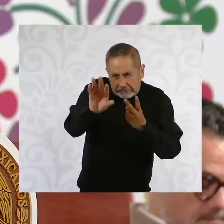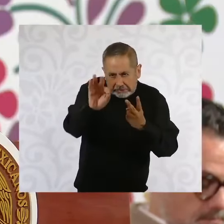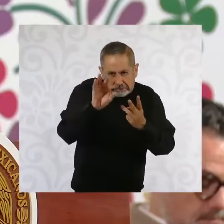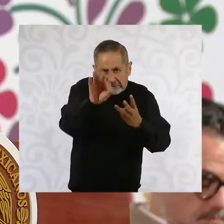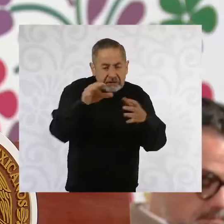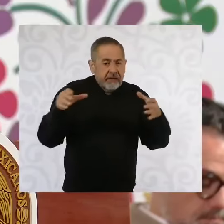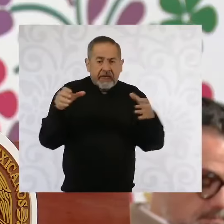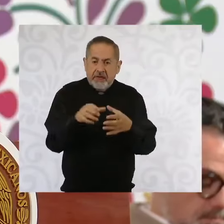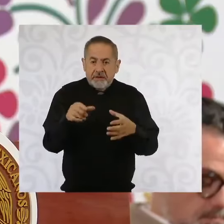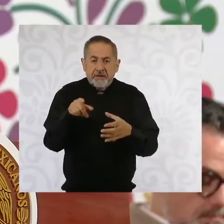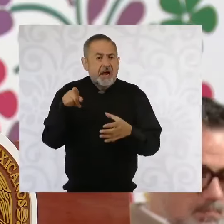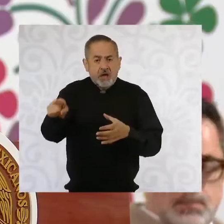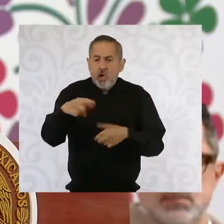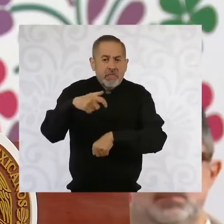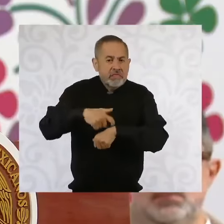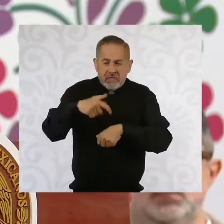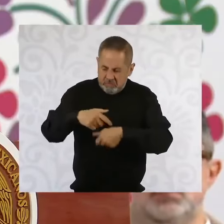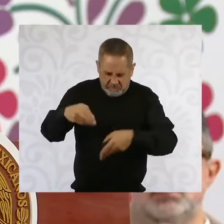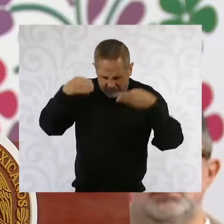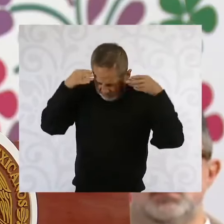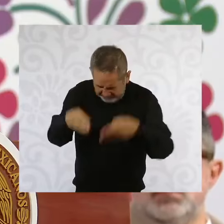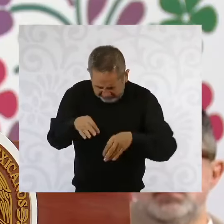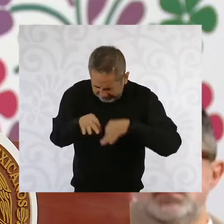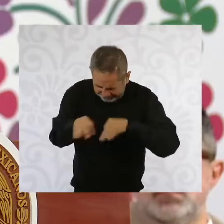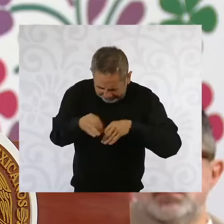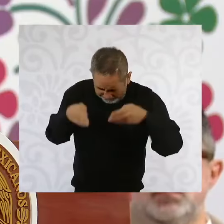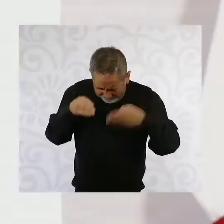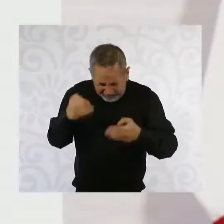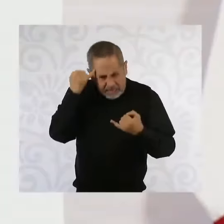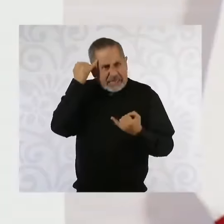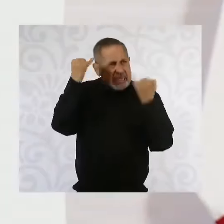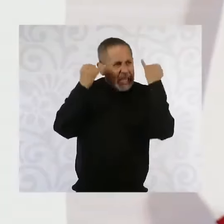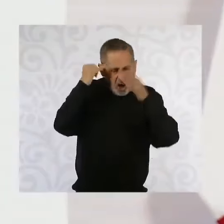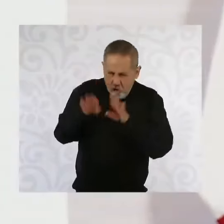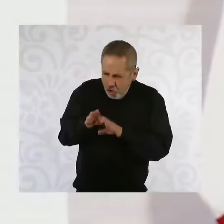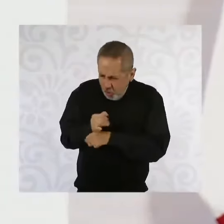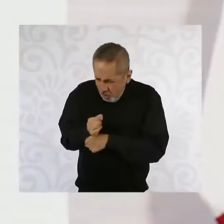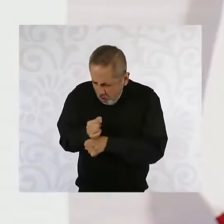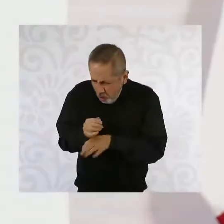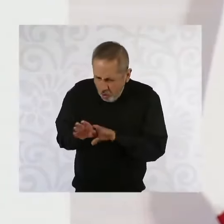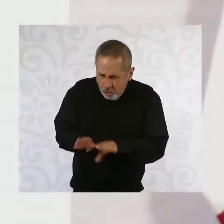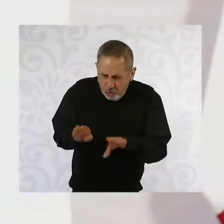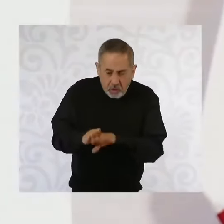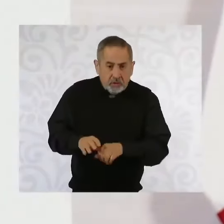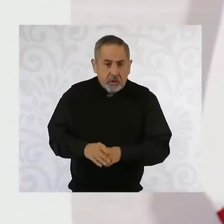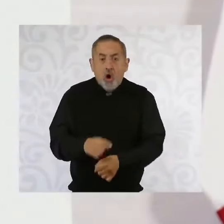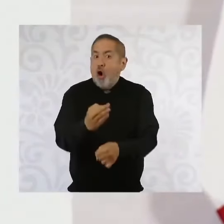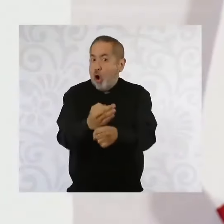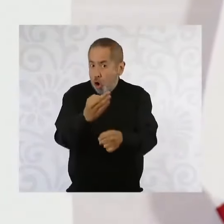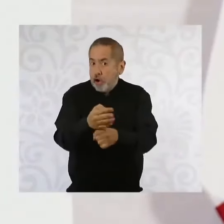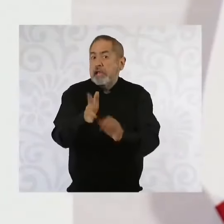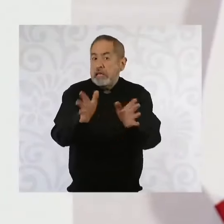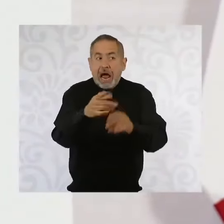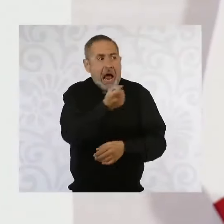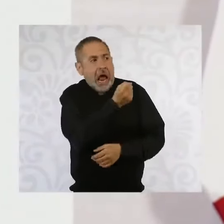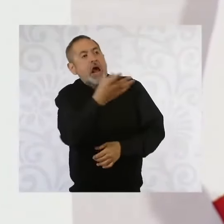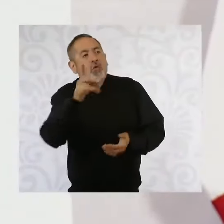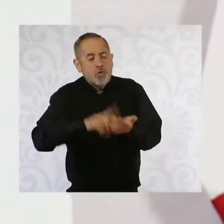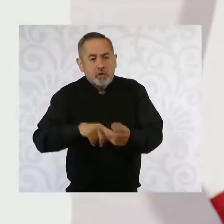de su tiempo lo dedique a la al diseño de estos autos ya hay autos mexicanos eléctricos el tema